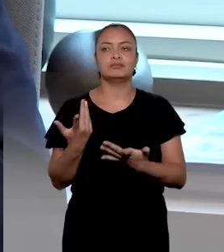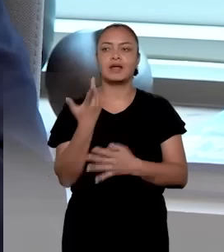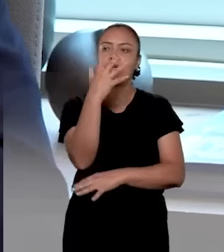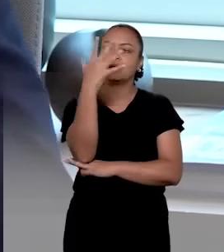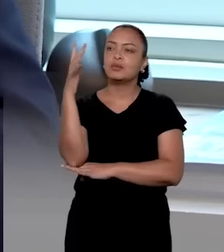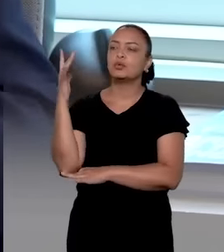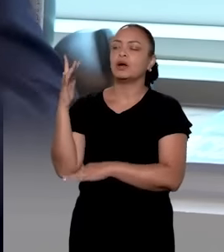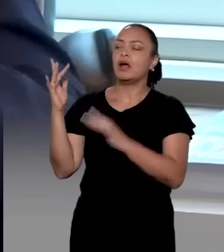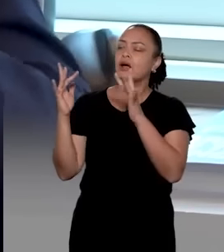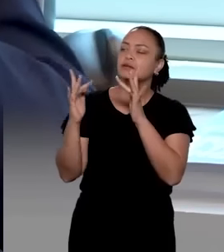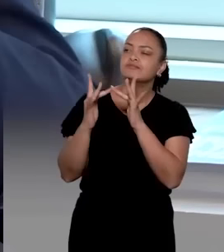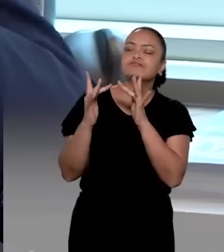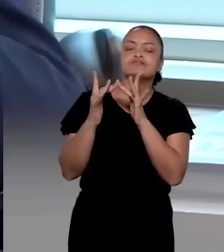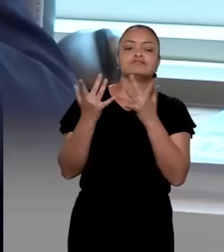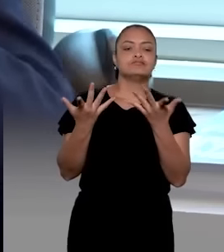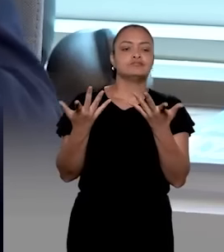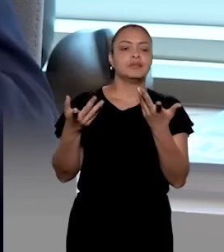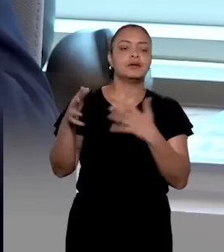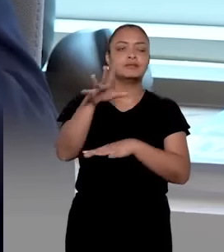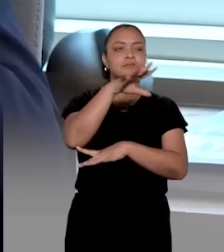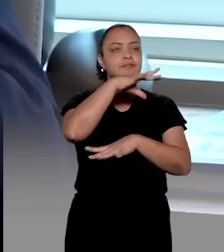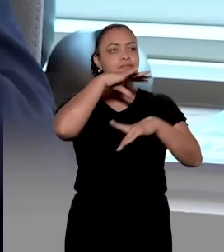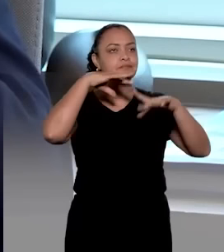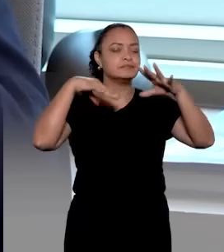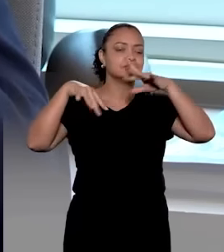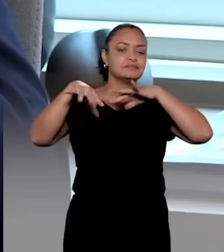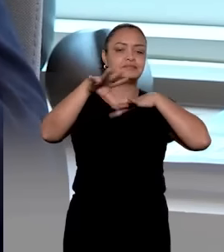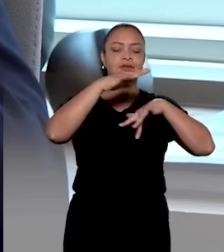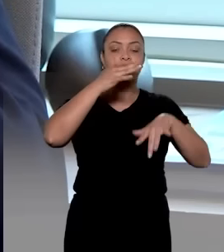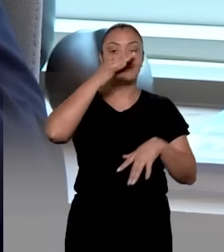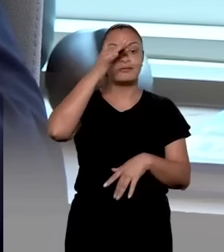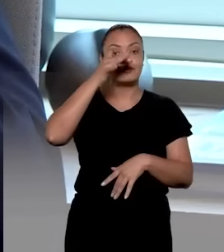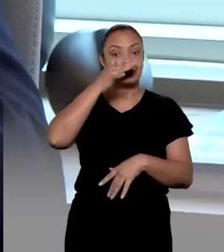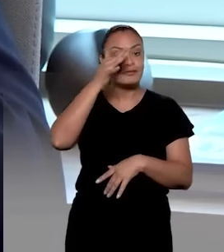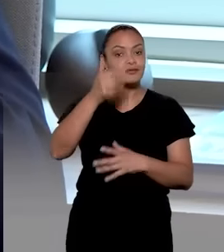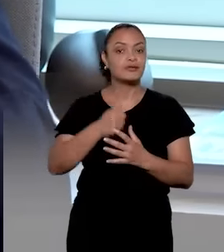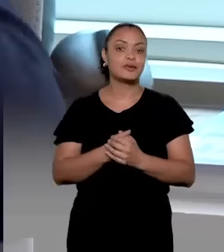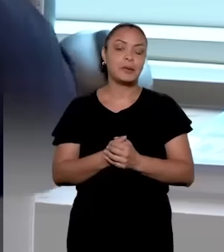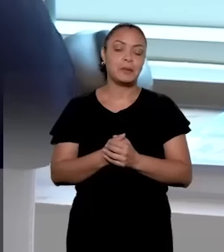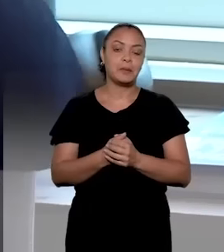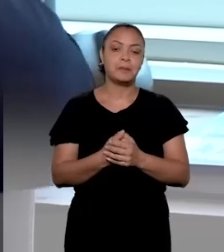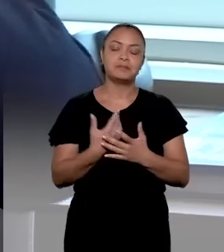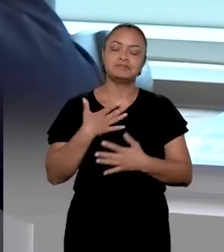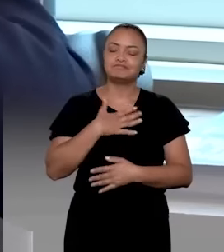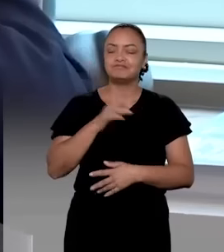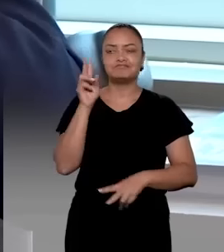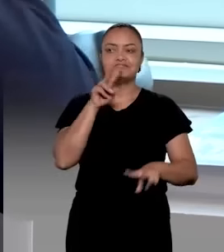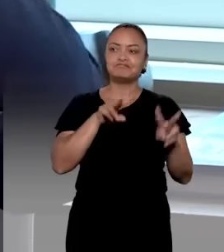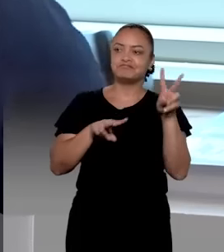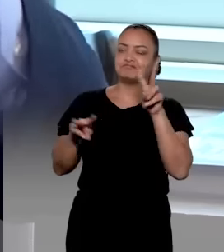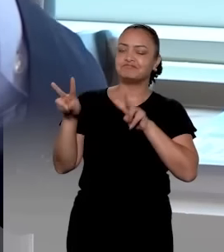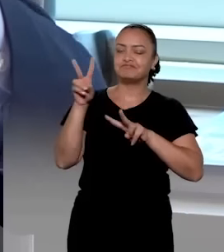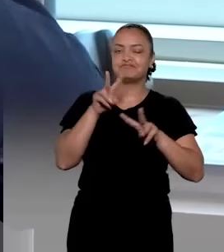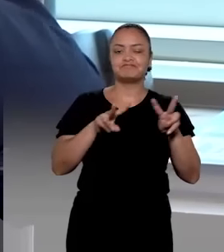aquele contato com a natureza, os aromas das flores, das plantas, tudo aquilo,